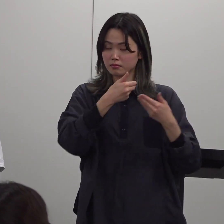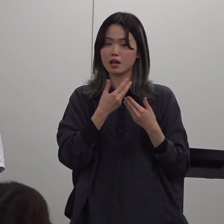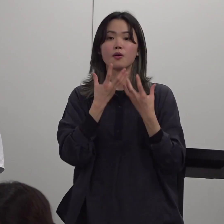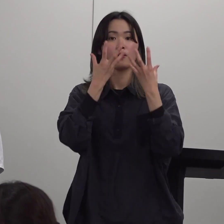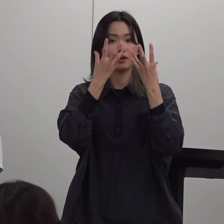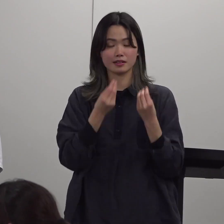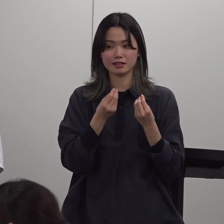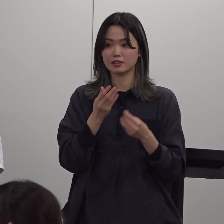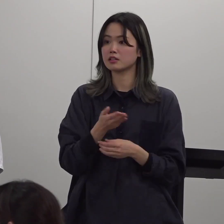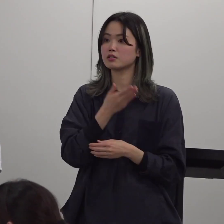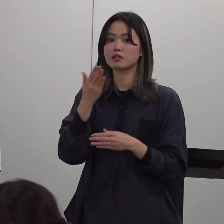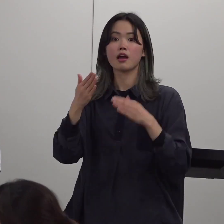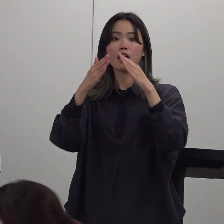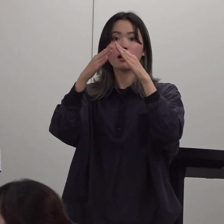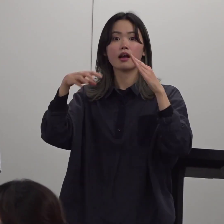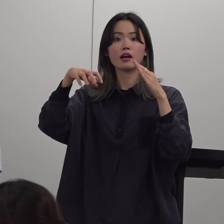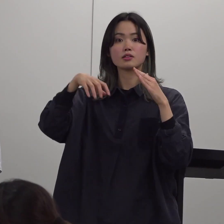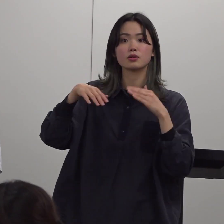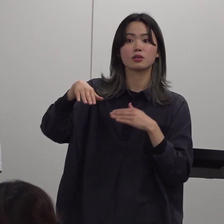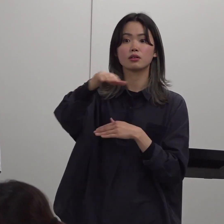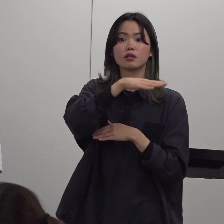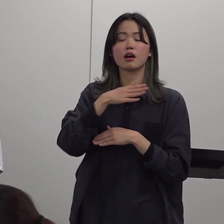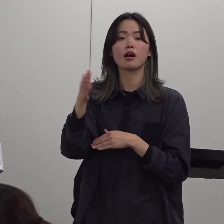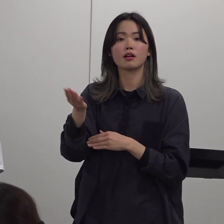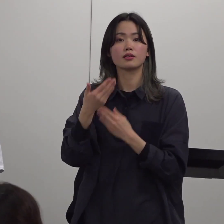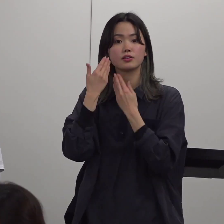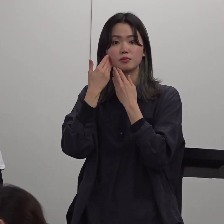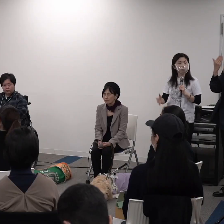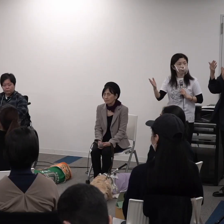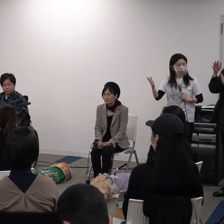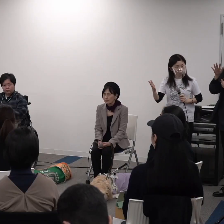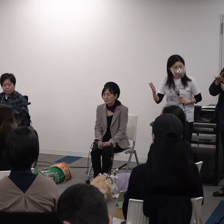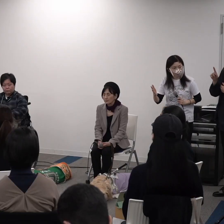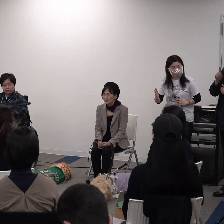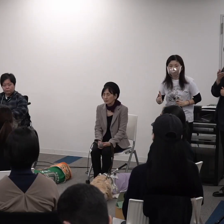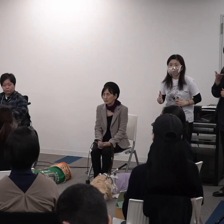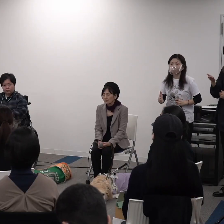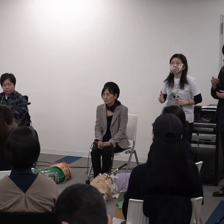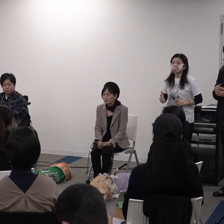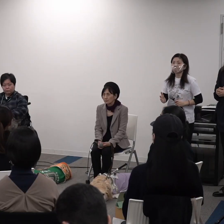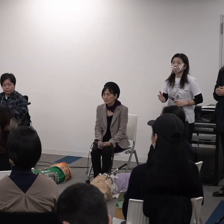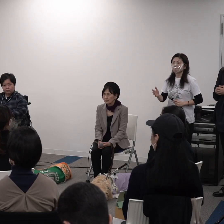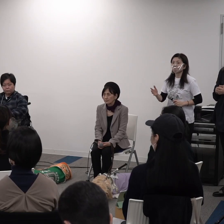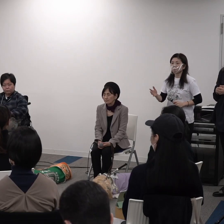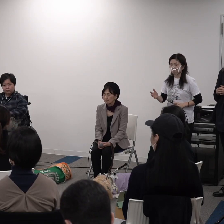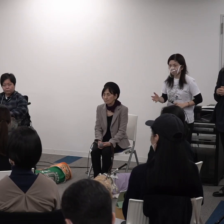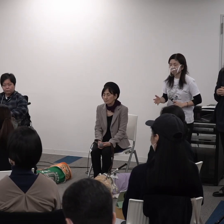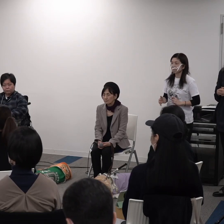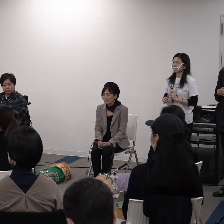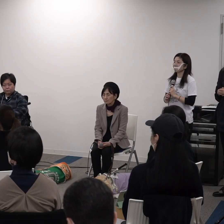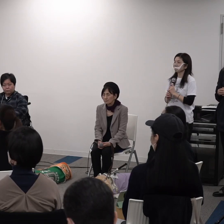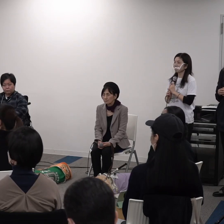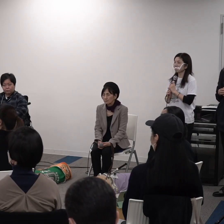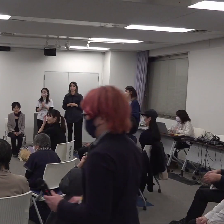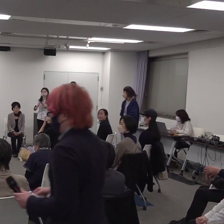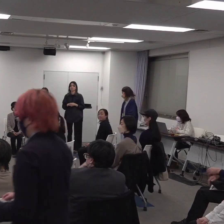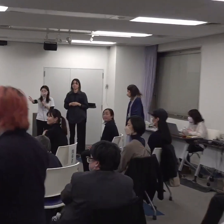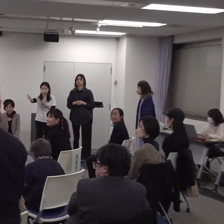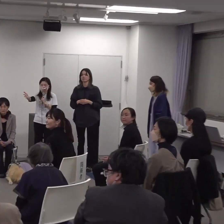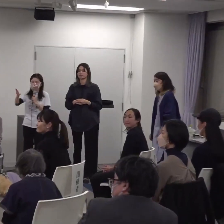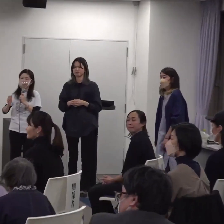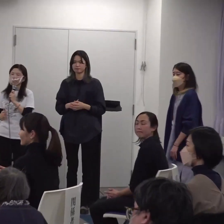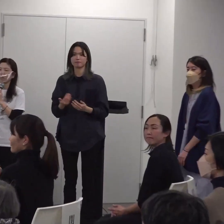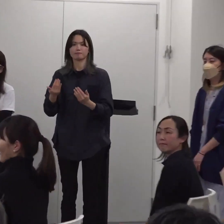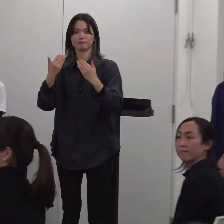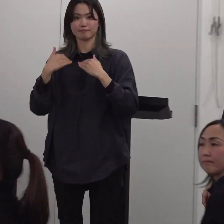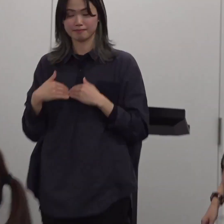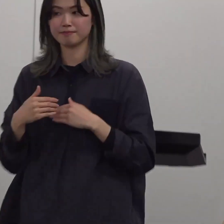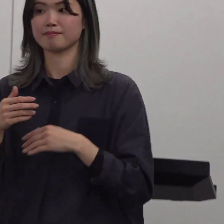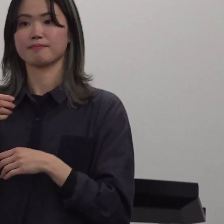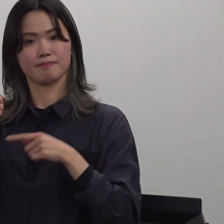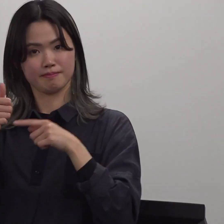会場の方からの質問ってありますか 一番前お願いいたします